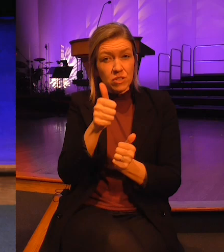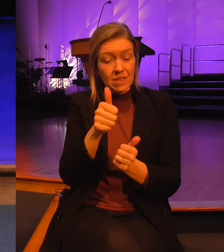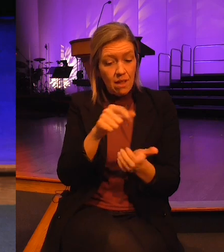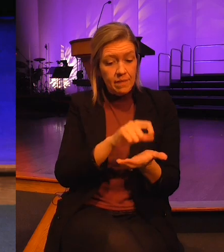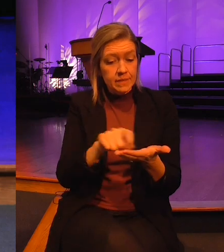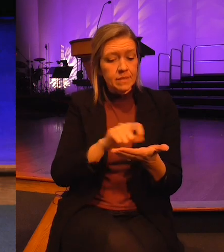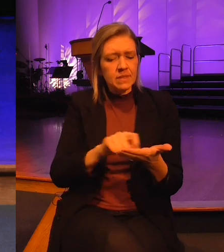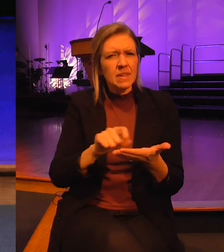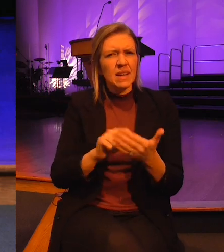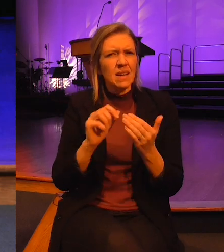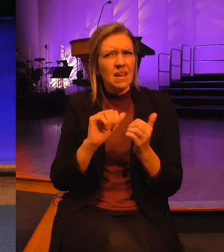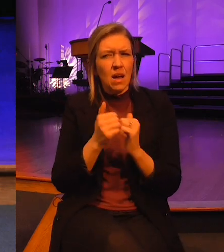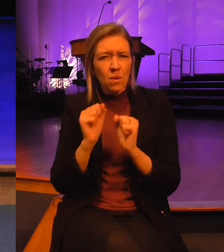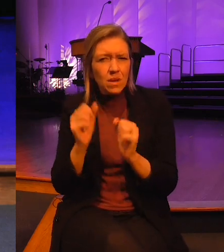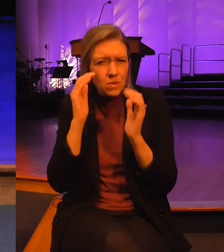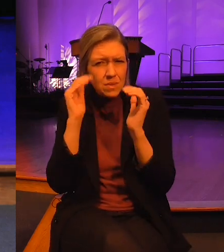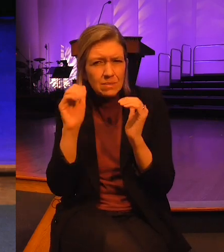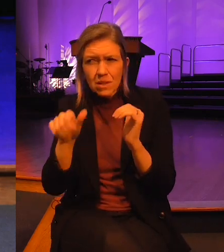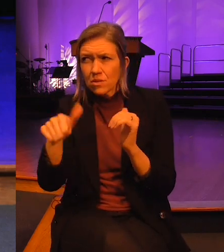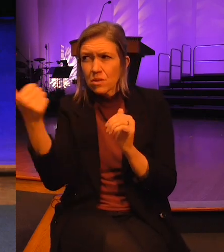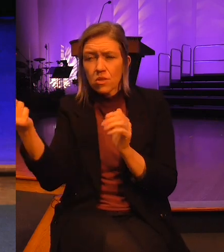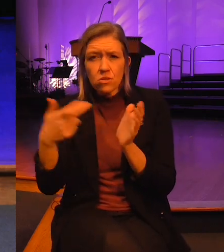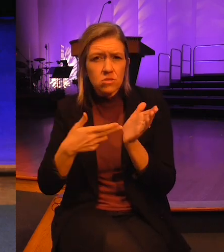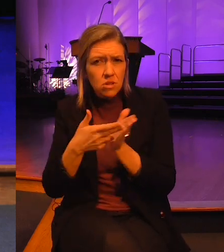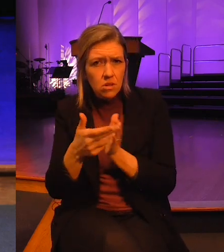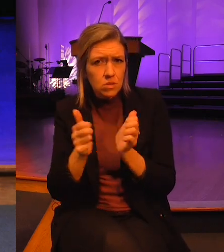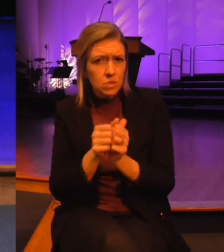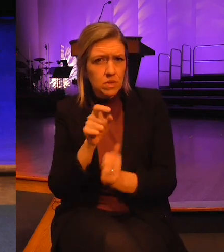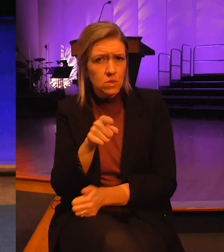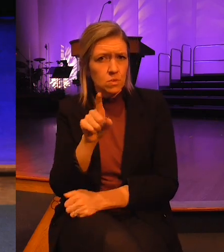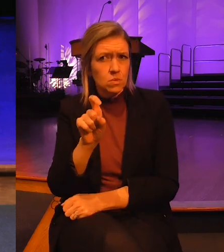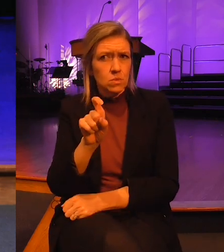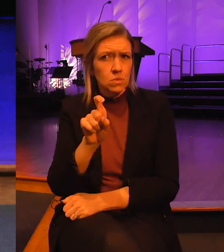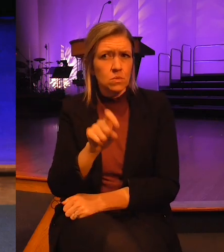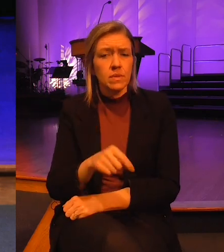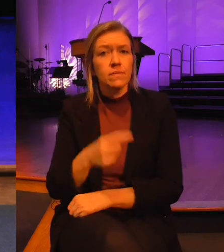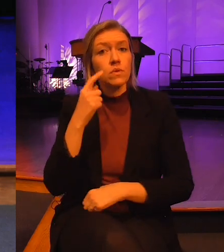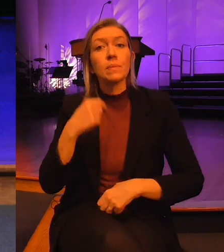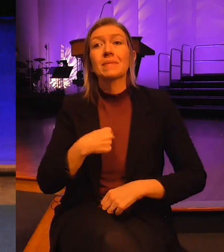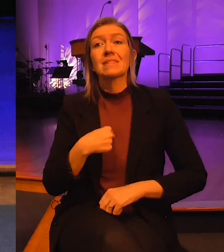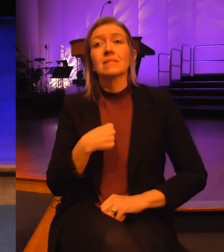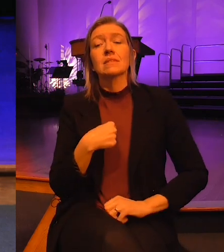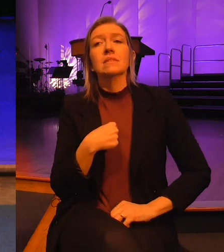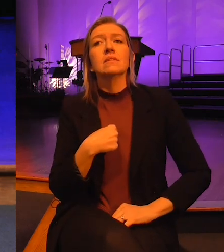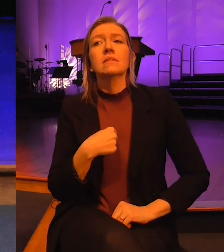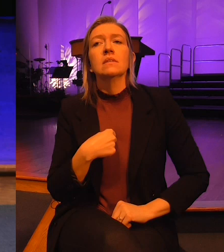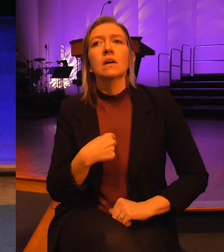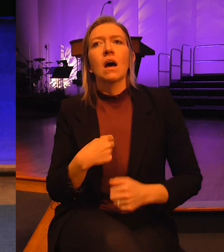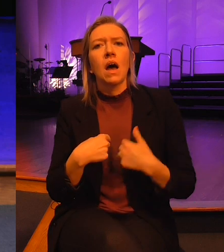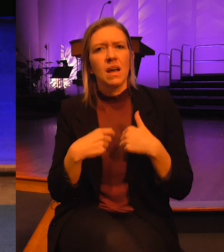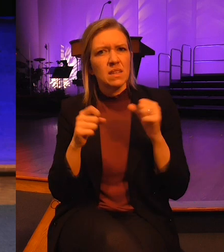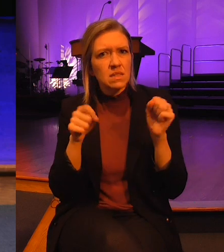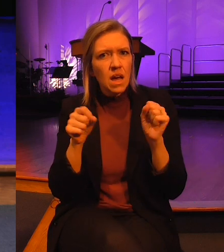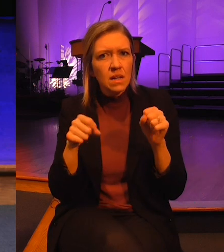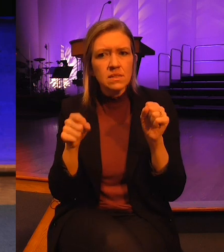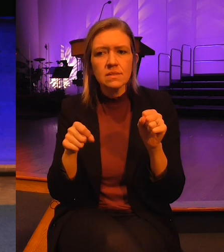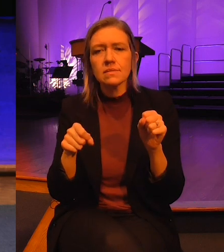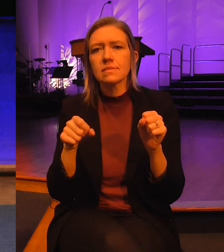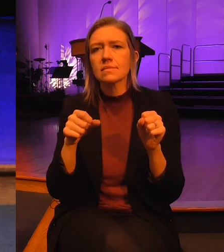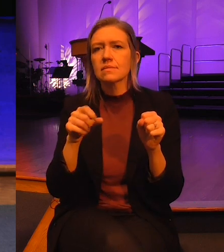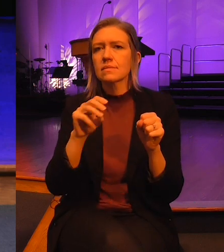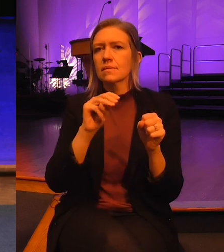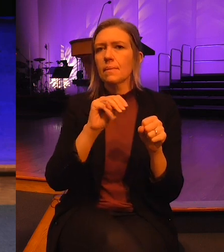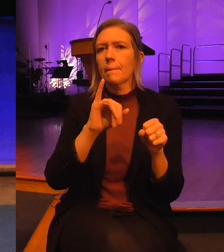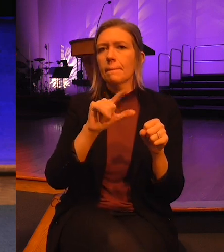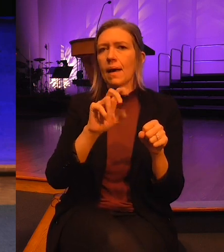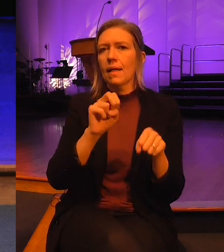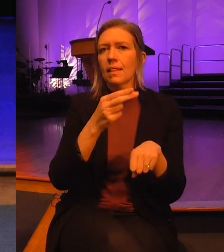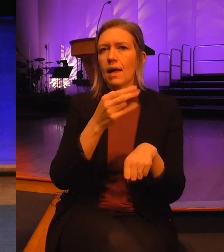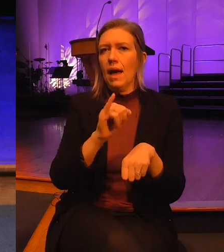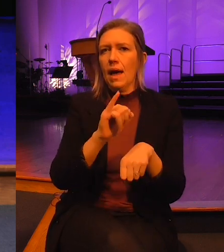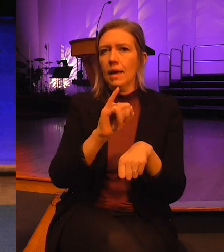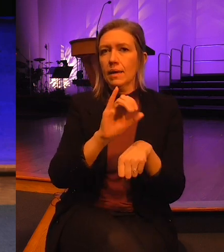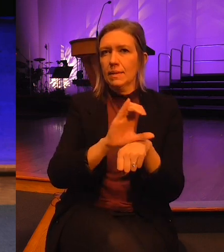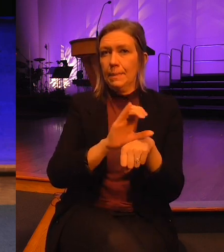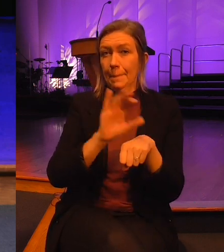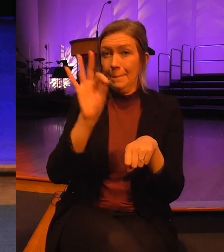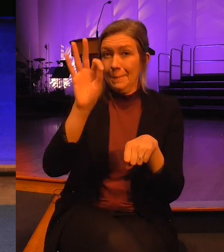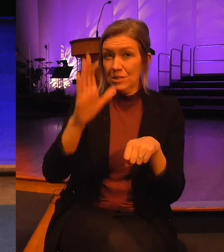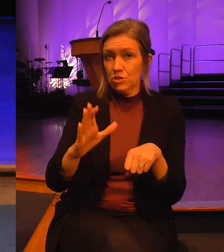¿ cómo puedes esperar que alguien más sea honesto contigo por mí?